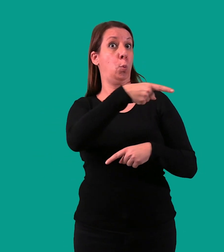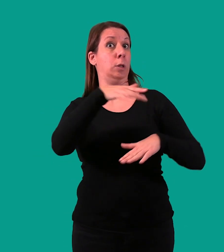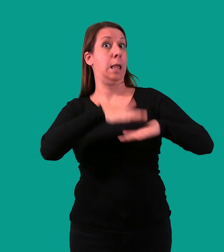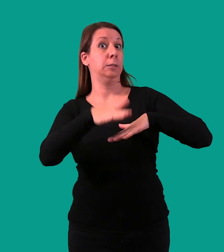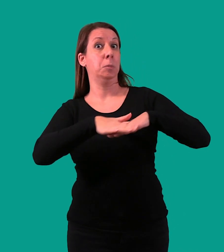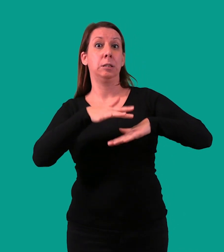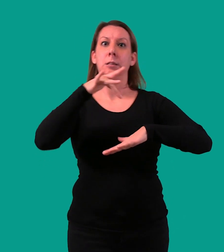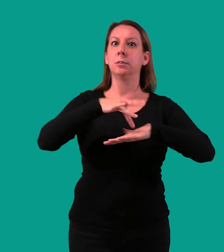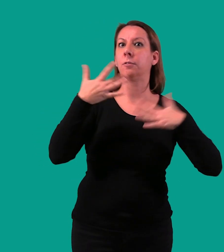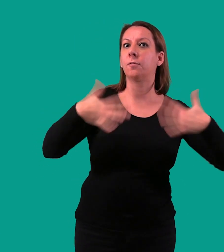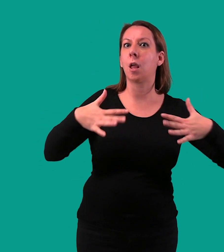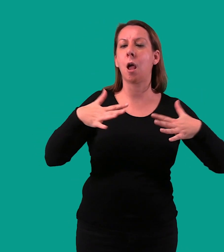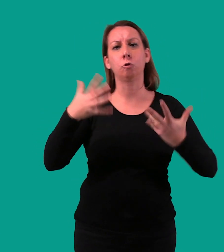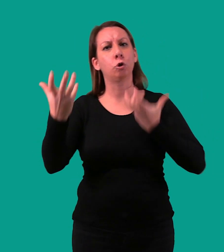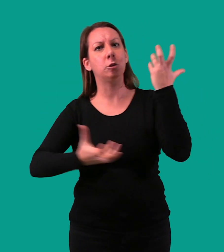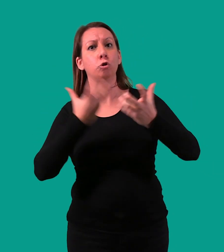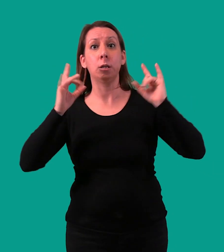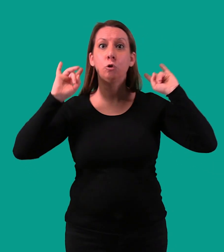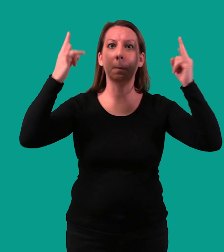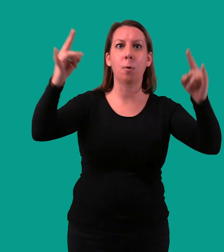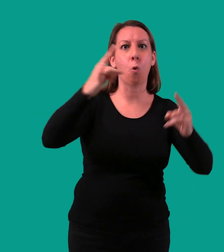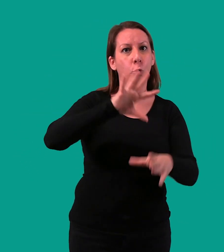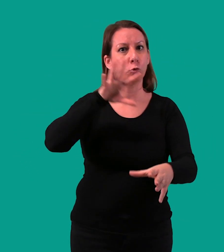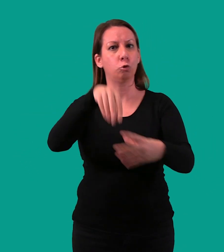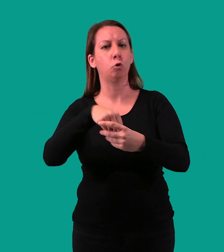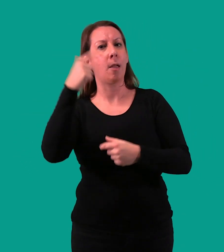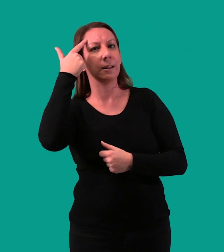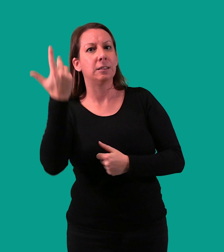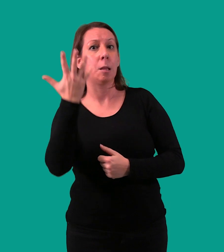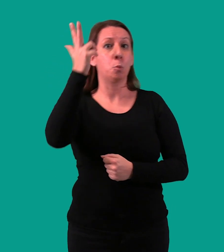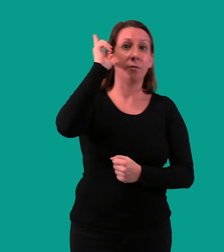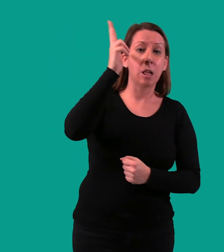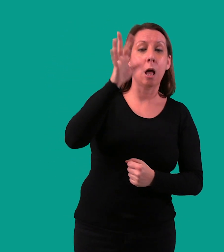Si occupano anche di incendi boschivi, ad esempio in Francia